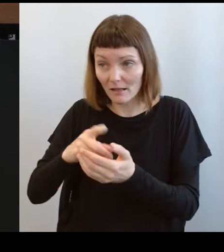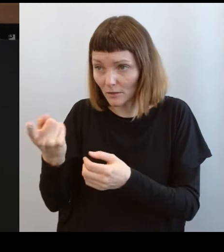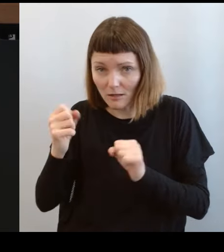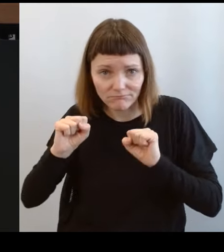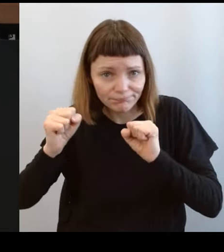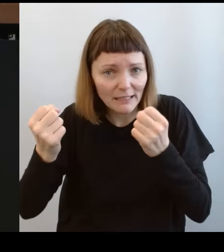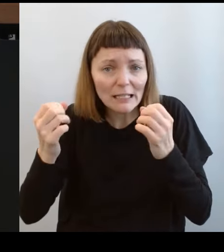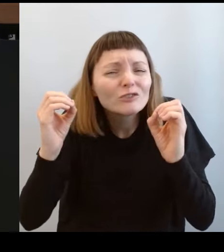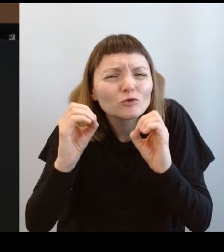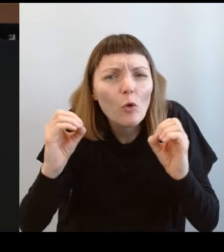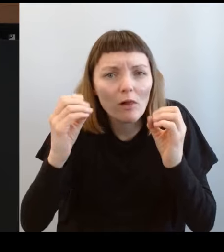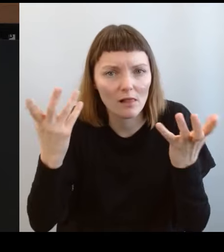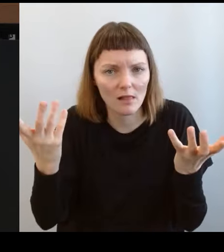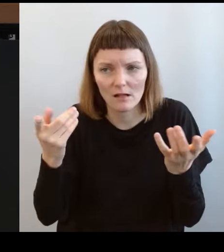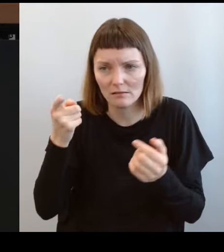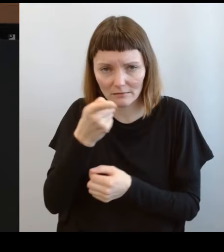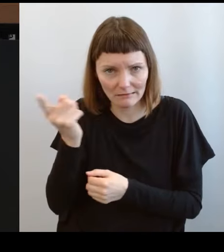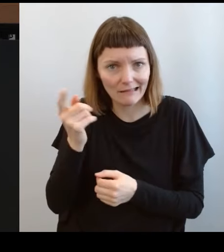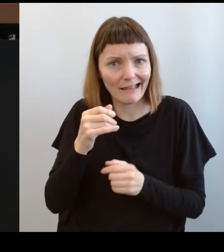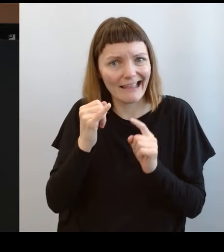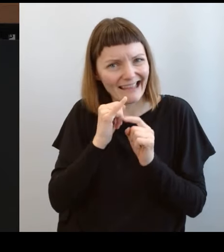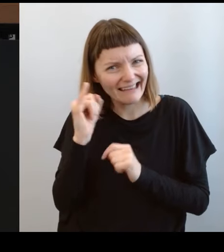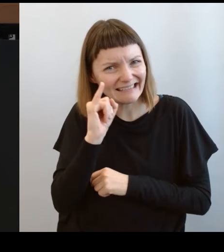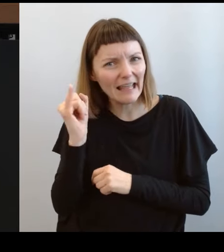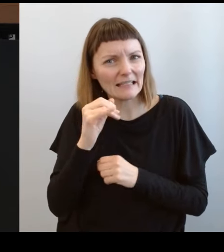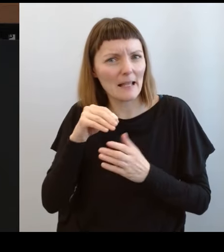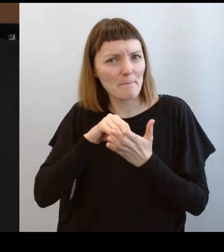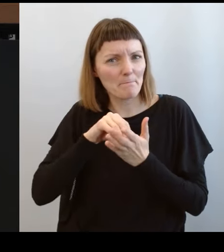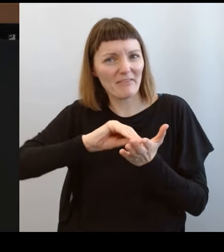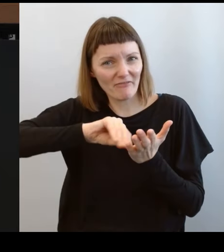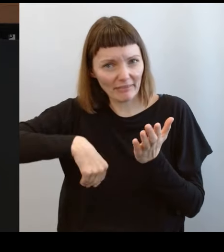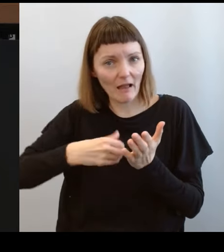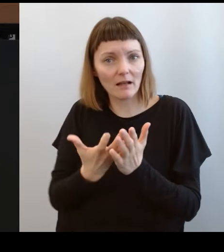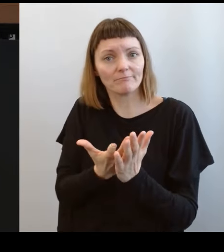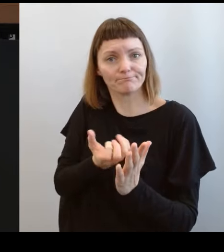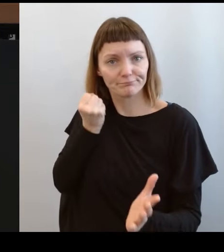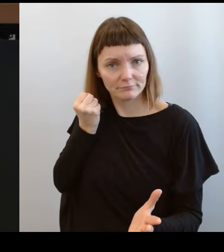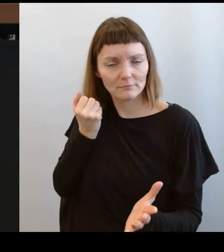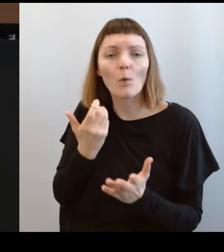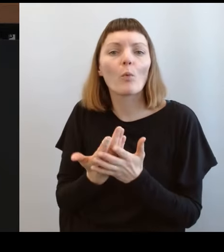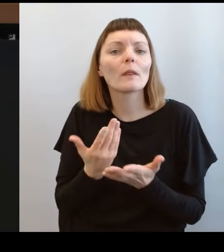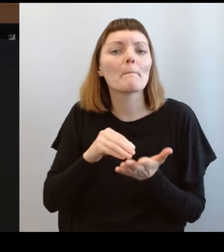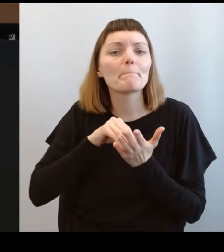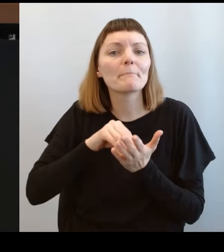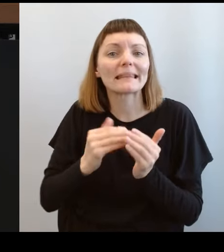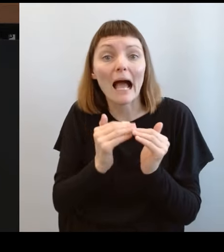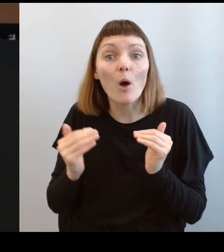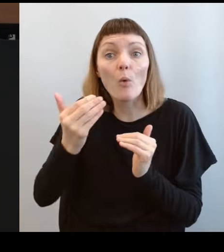werden oder zumindest die hohen Mieterhöhungen zurückgenommen werden. Da höre ich nichts von Ihnen. Es juckt Sie nicht, es juckt Sie auch